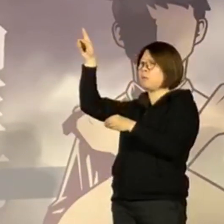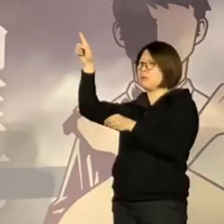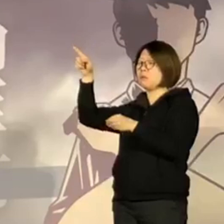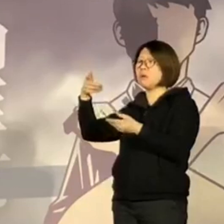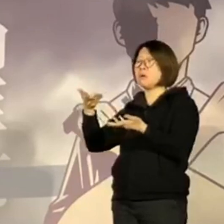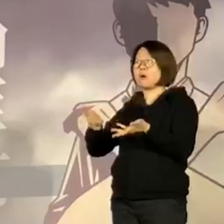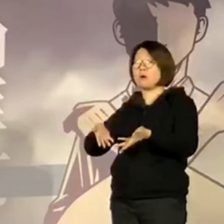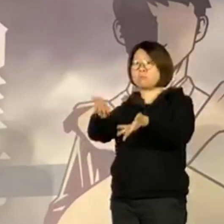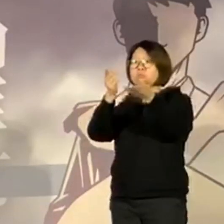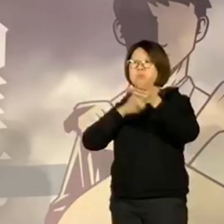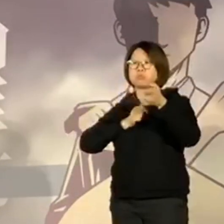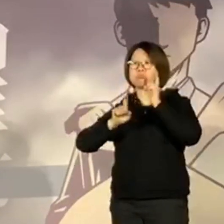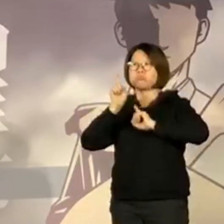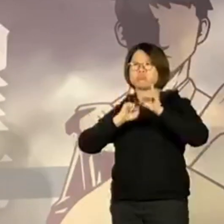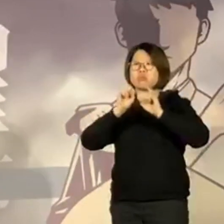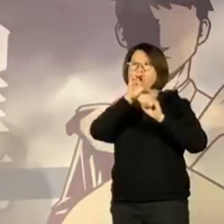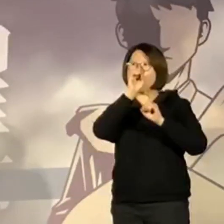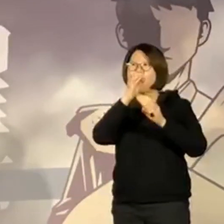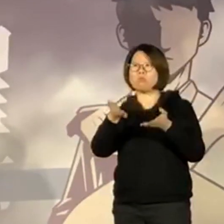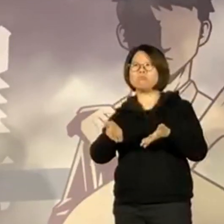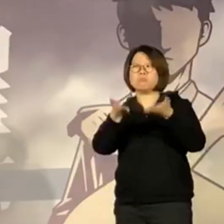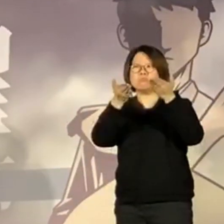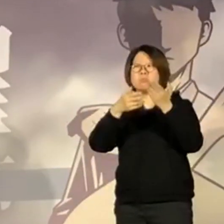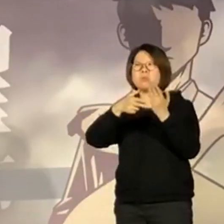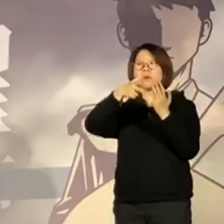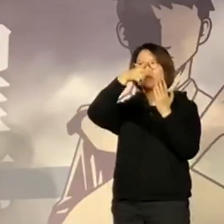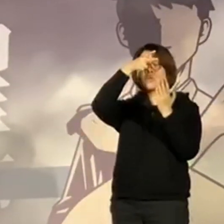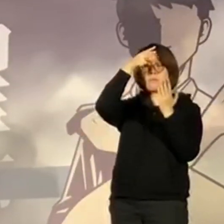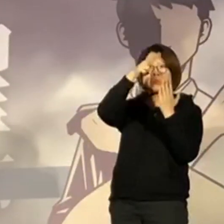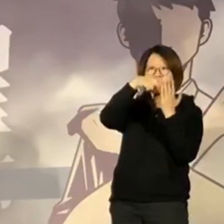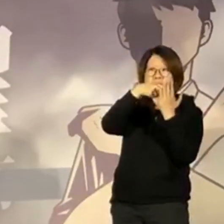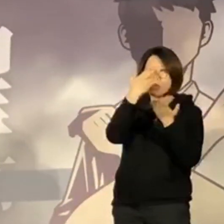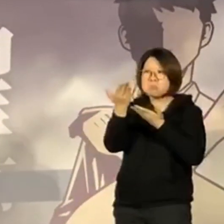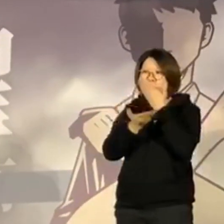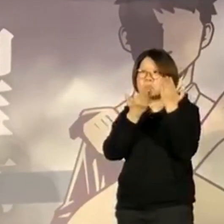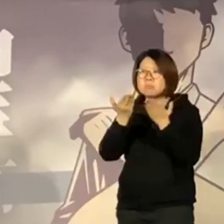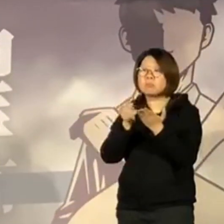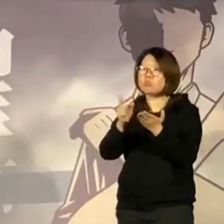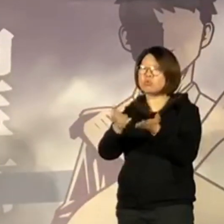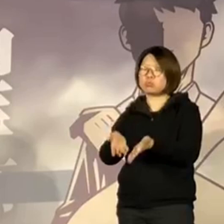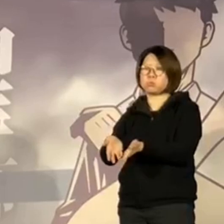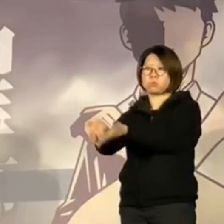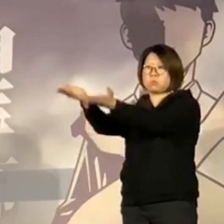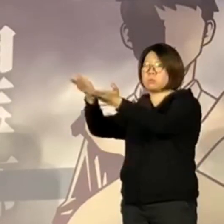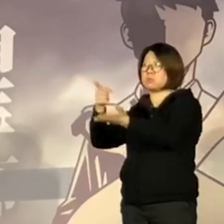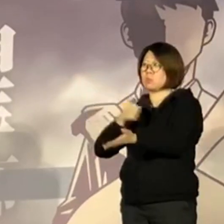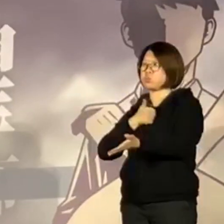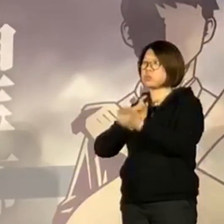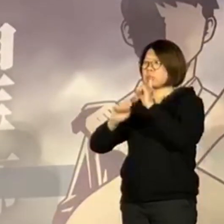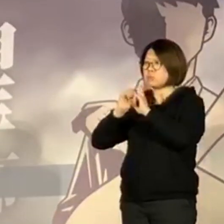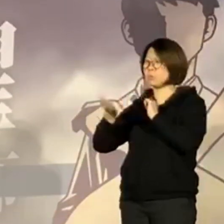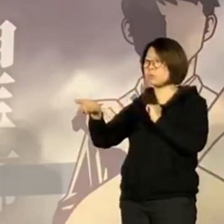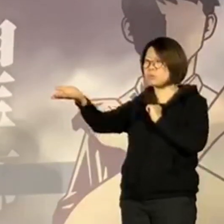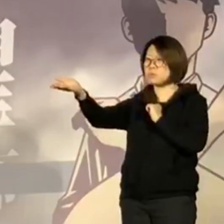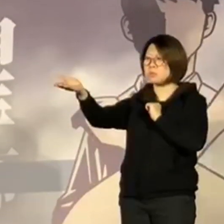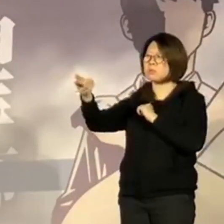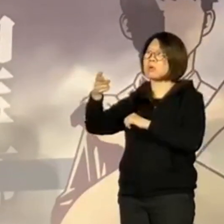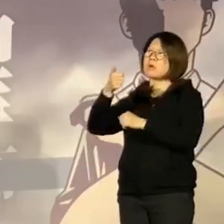這個是通識科的特別之處 為甚麼呢 制訂課程的時候 當我們的教改定這個通識科